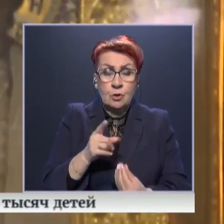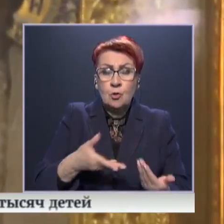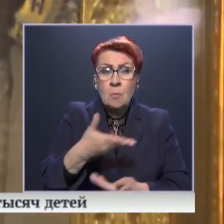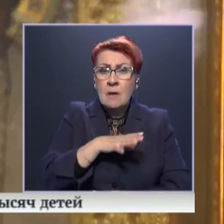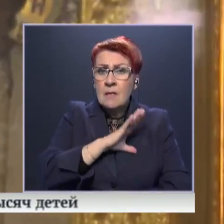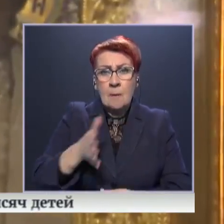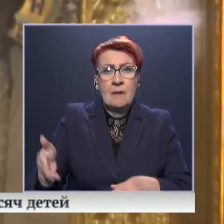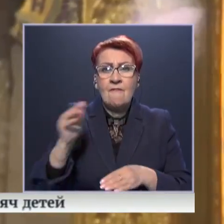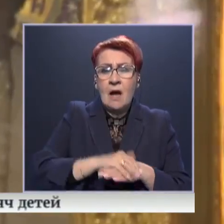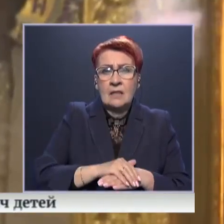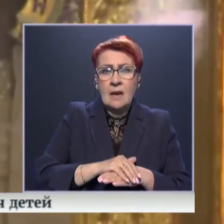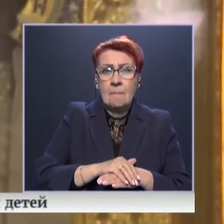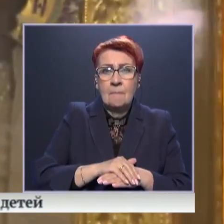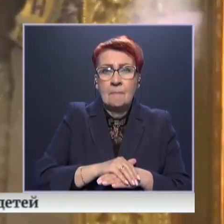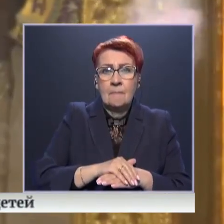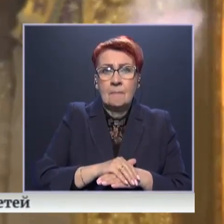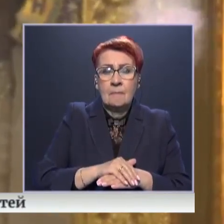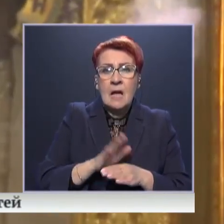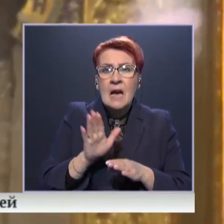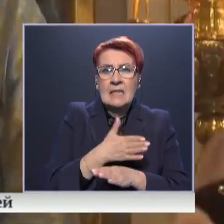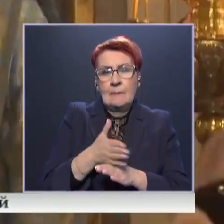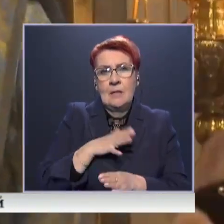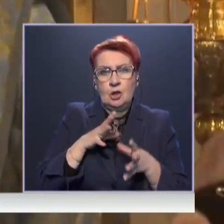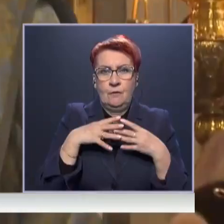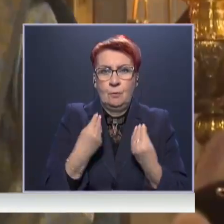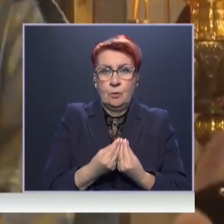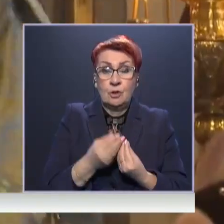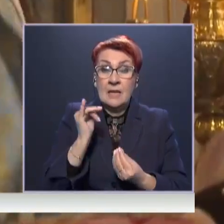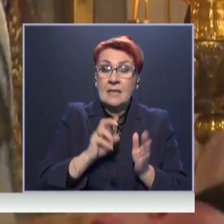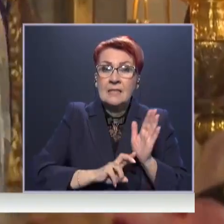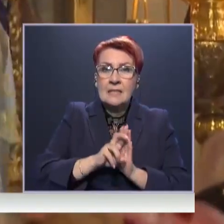фактором разобщения нашего общества и церковь здесь